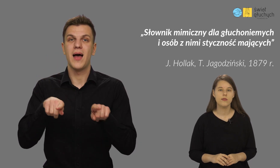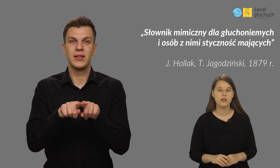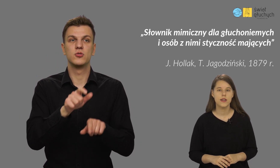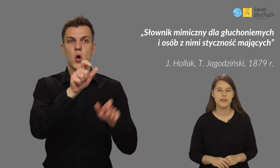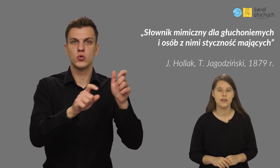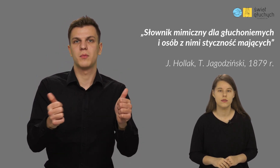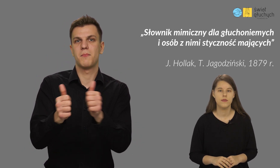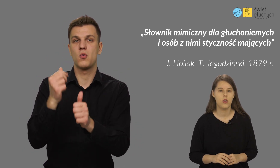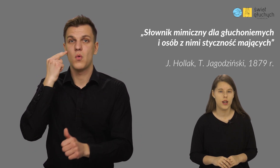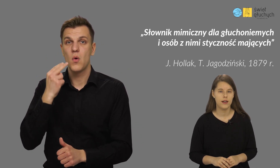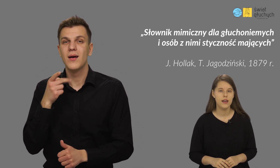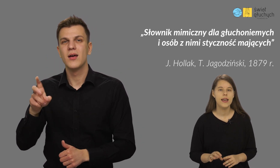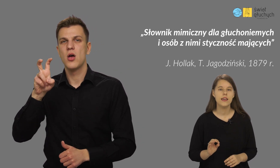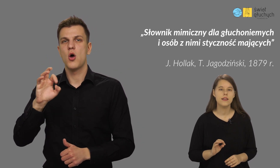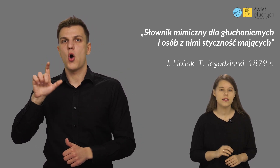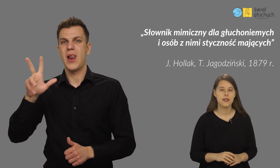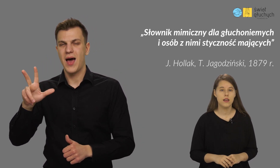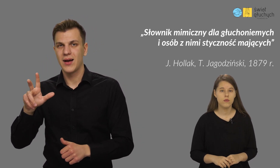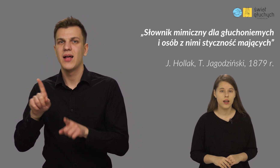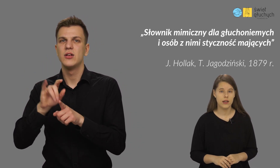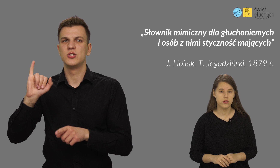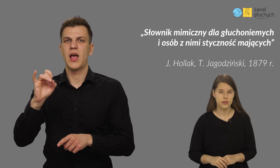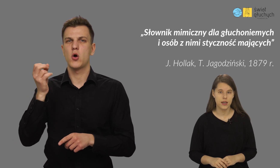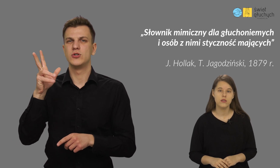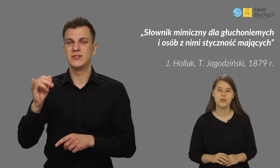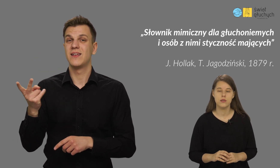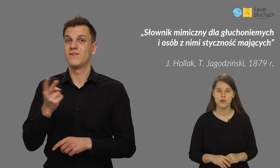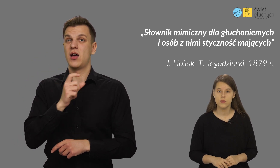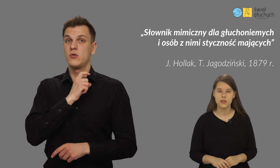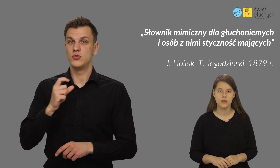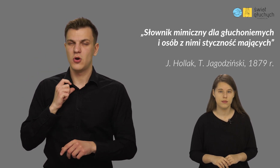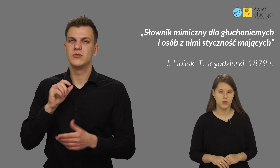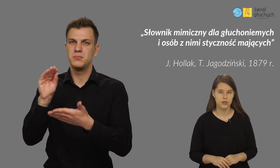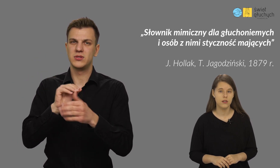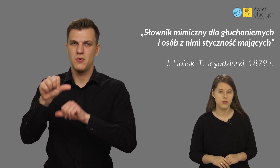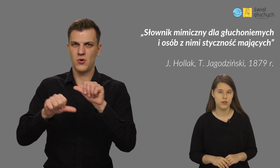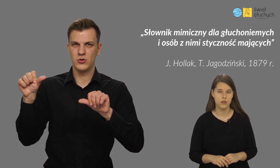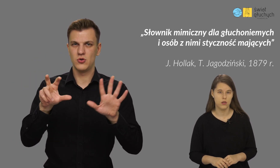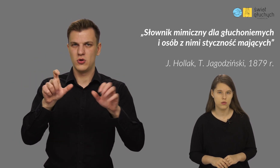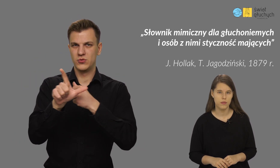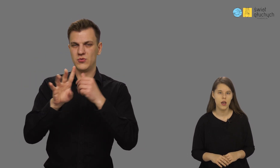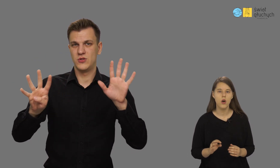autorstwa ks. Józefa Hollaka i ks. Teofila Jagodzińskiego z 1879 roku.